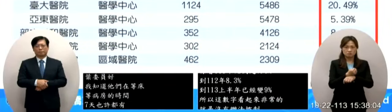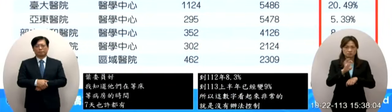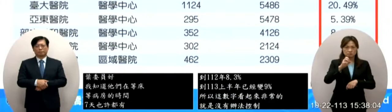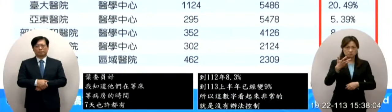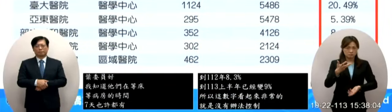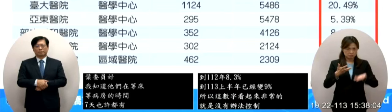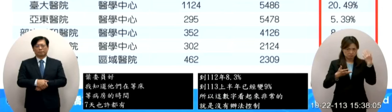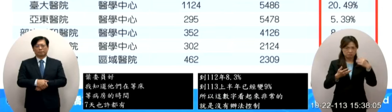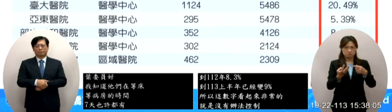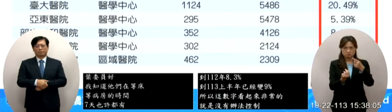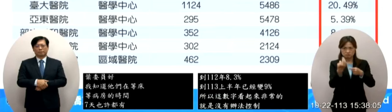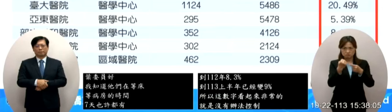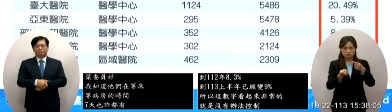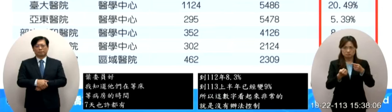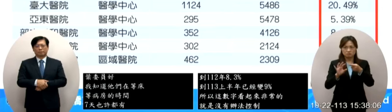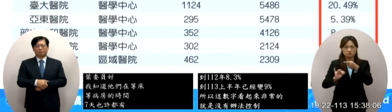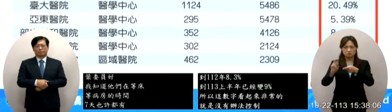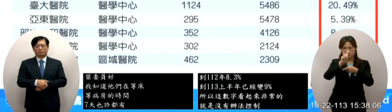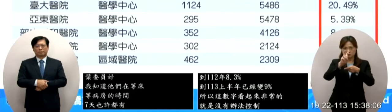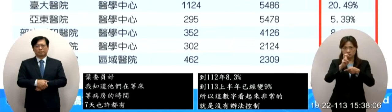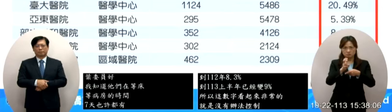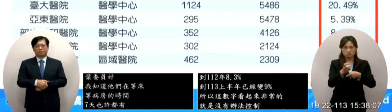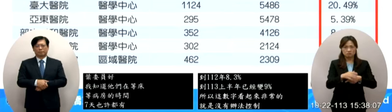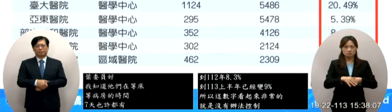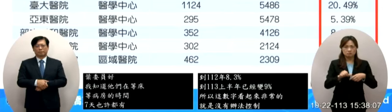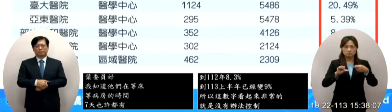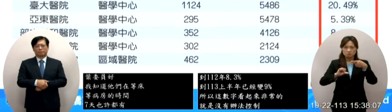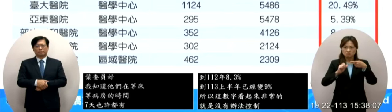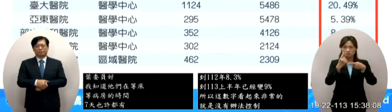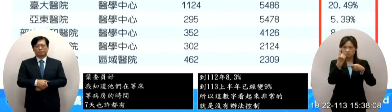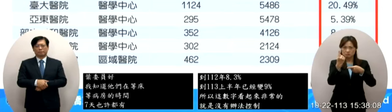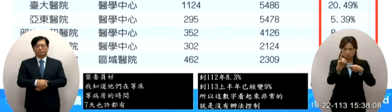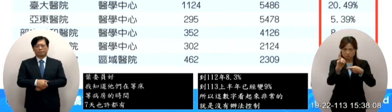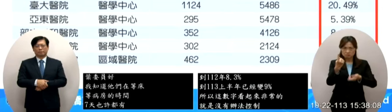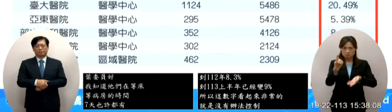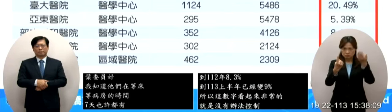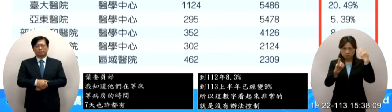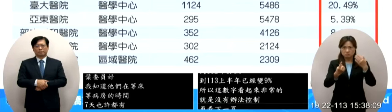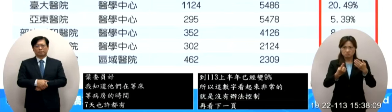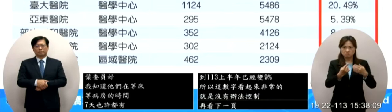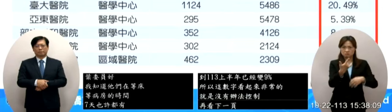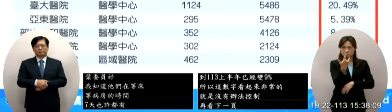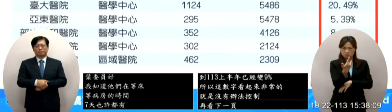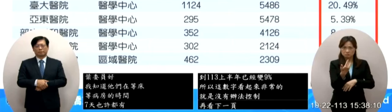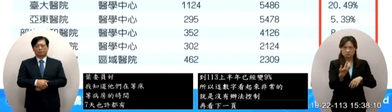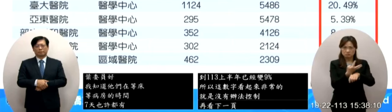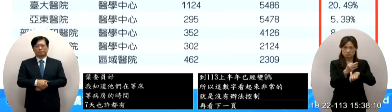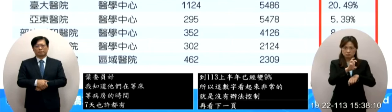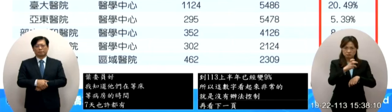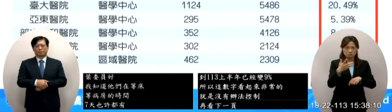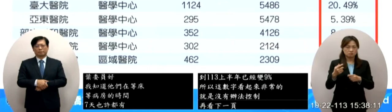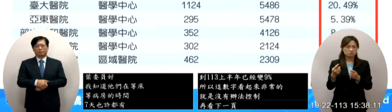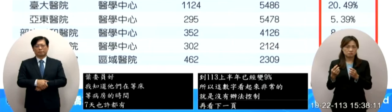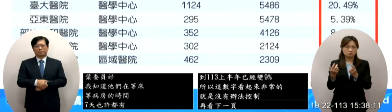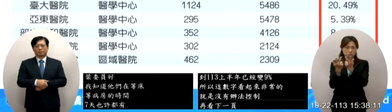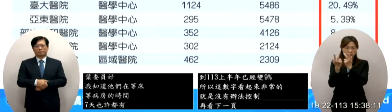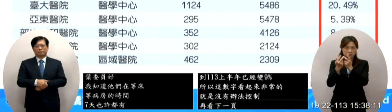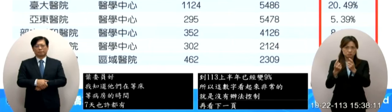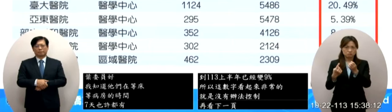已經到了20 五分之一 新北土城醫院也是20% 也是五分之一